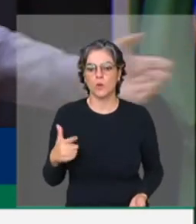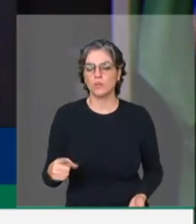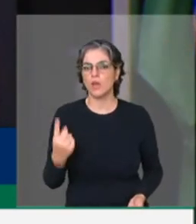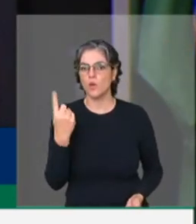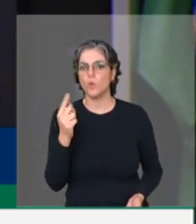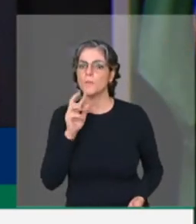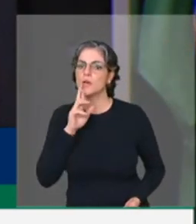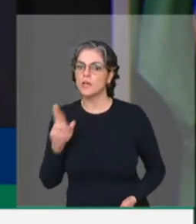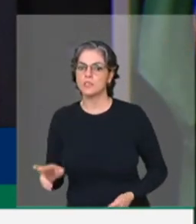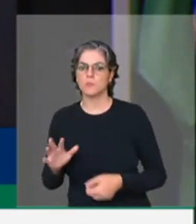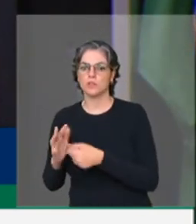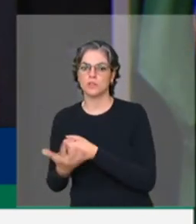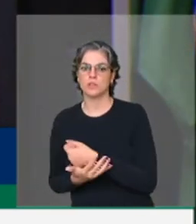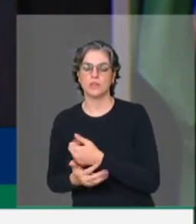PANDEMIA E UMA SOLUÇÃO PRA ECONOMIA. A SOLUÇÃO PRA